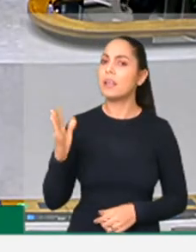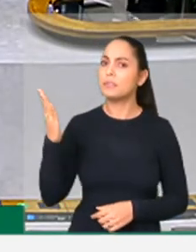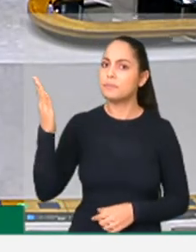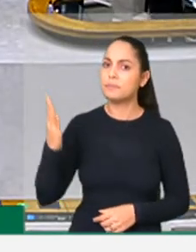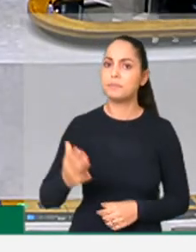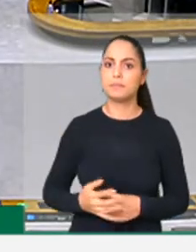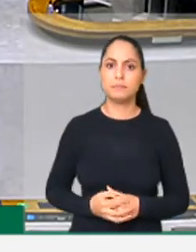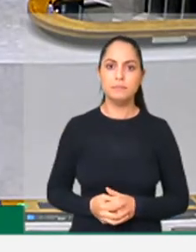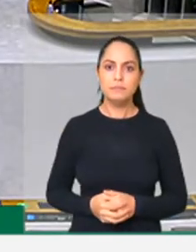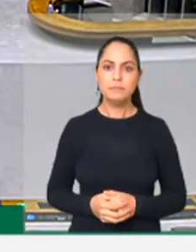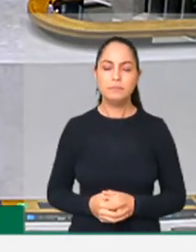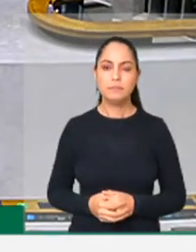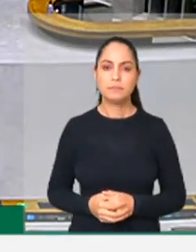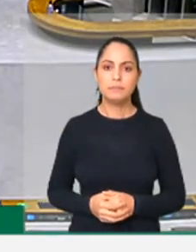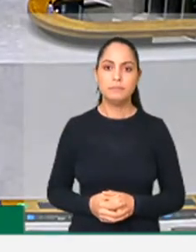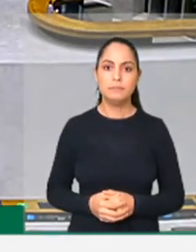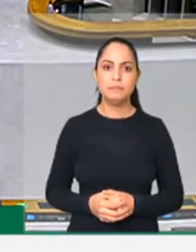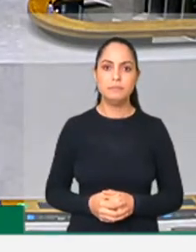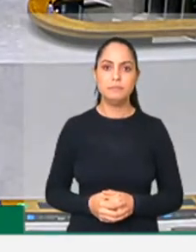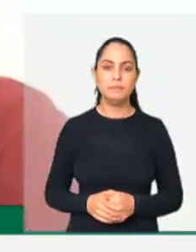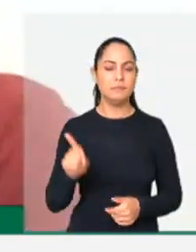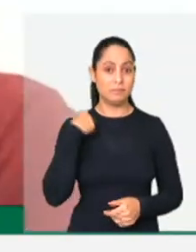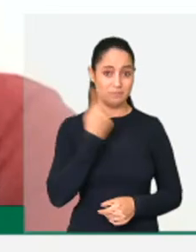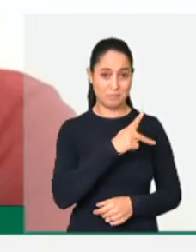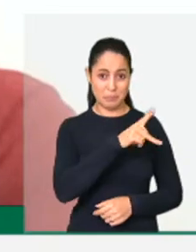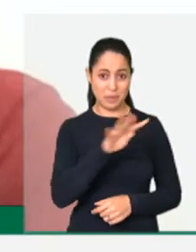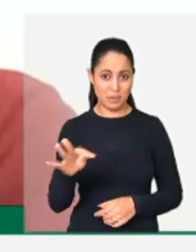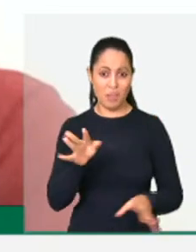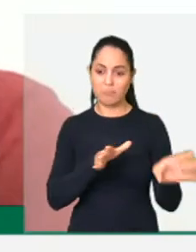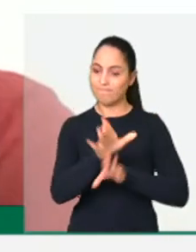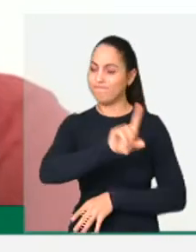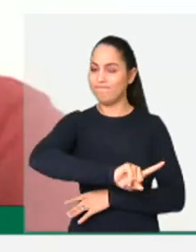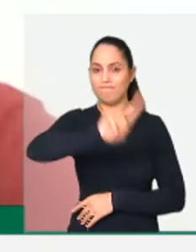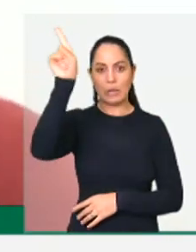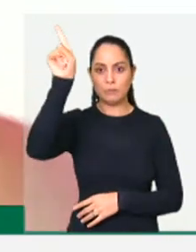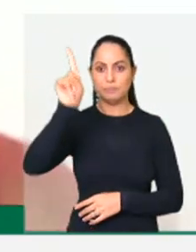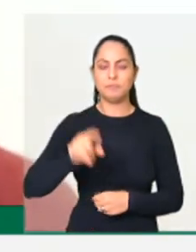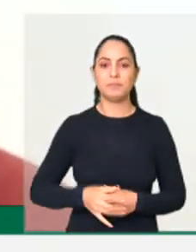ELA É UMA ESCÂNDALO. EXTINGUIR O FNOR É UM ESCÂNDALO PARLAMENTARES DO